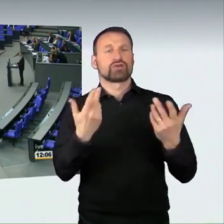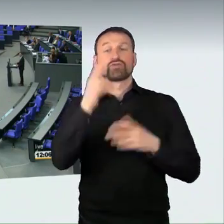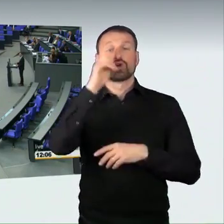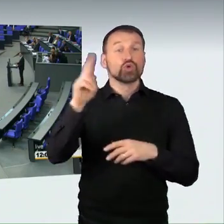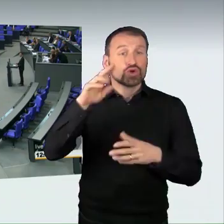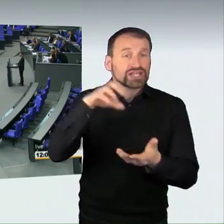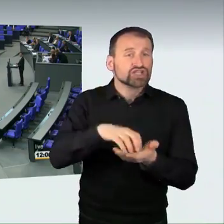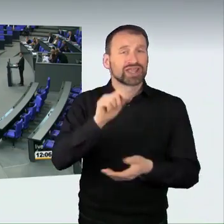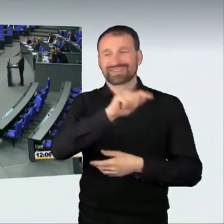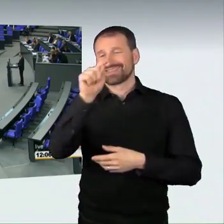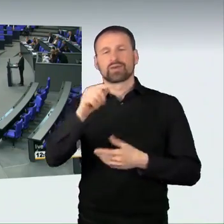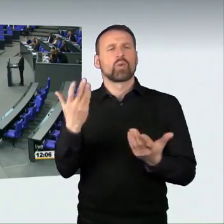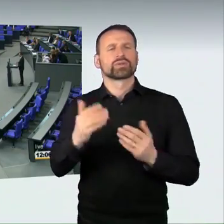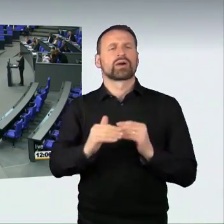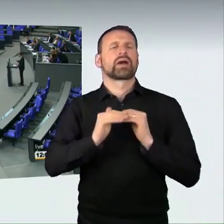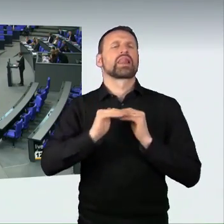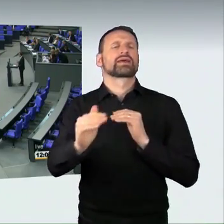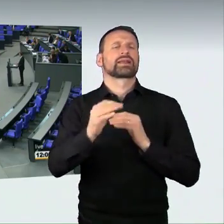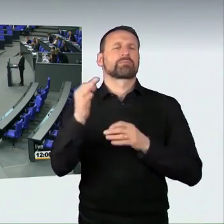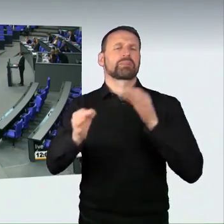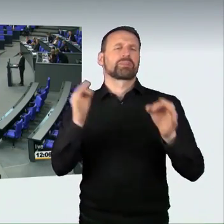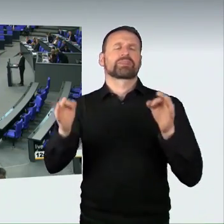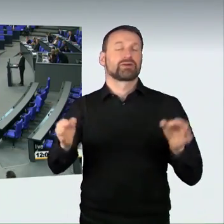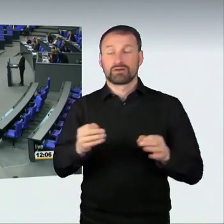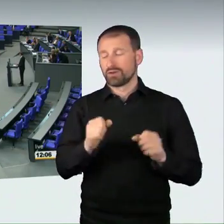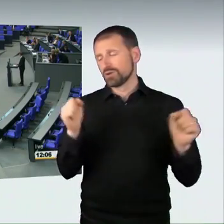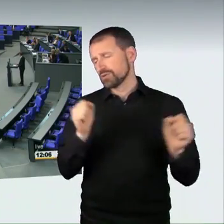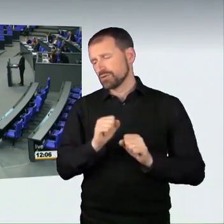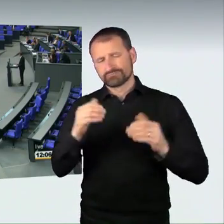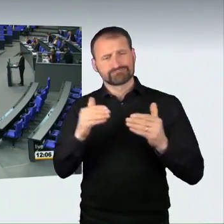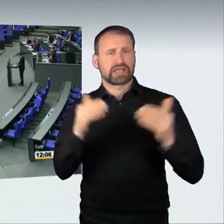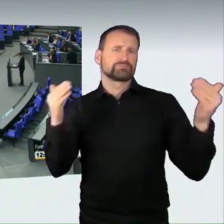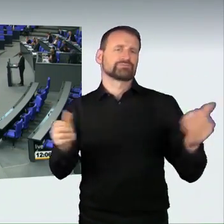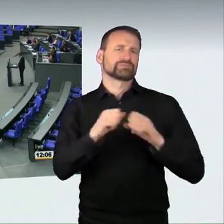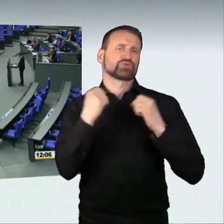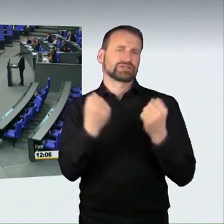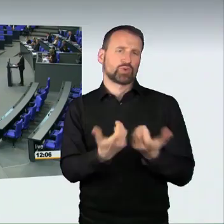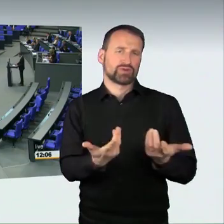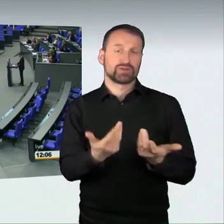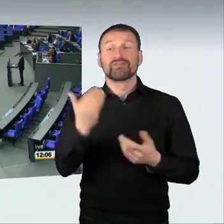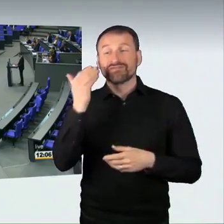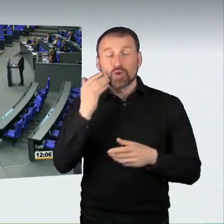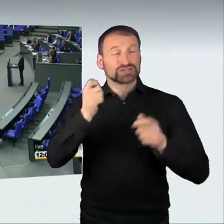Es gibt da komplett unterschiedliche Situationen. Weil die Wohnungsmärkte so differenziert sind, brauchen wir